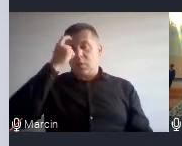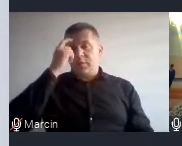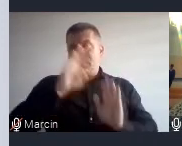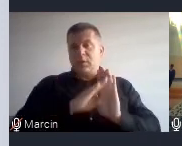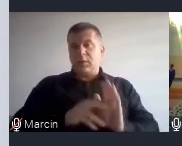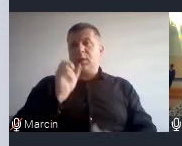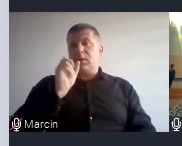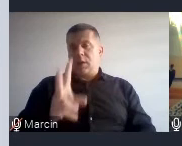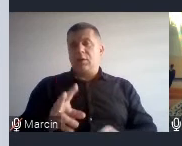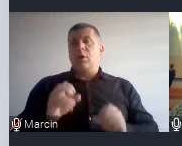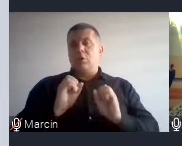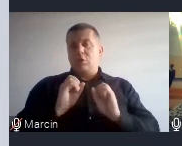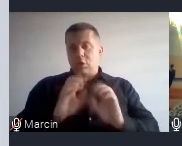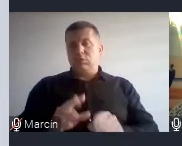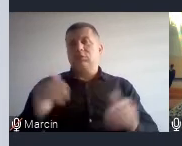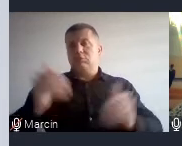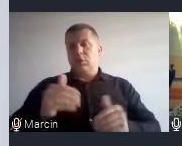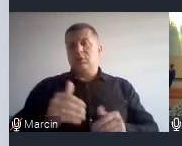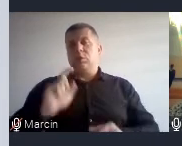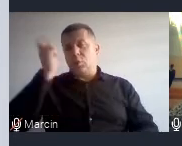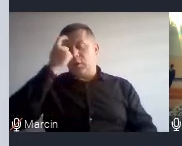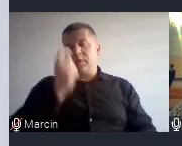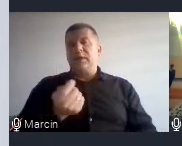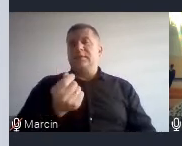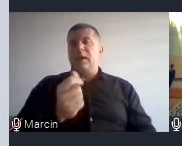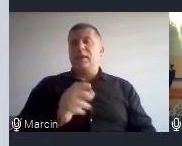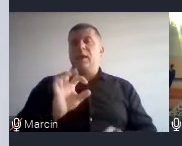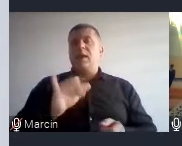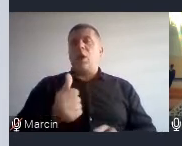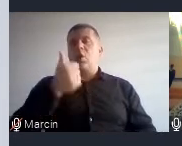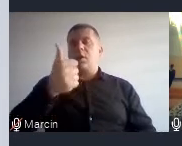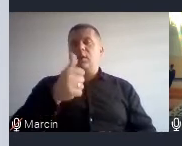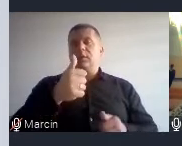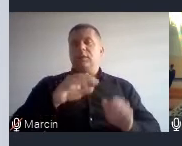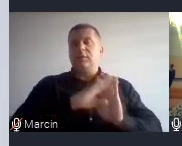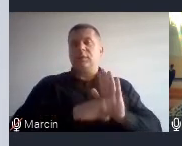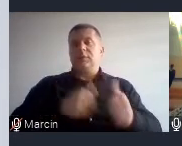Tak, dopuszcza się kryterium cenowe jako jedyne w zasadzie konkurencyjności.